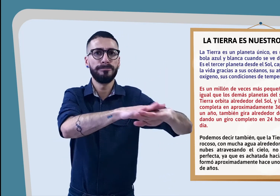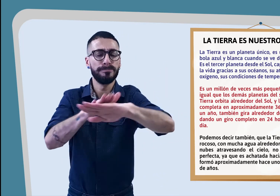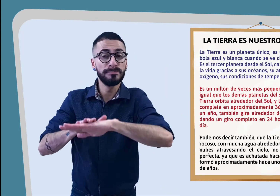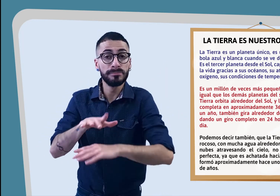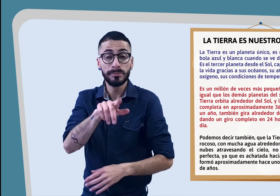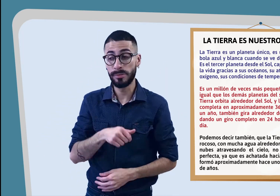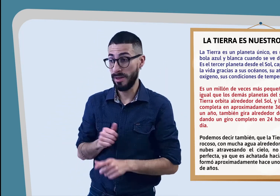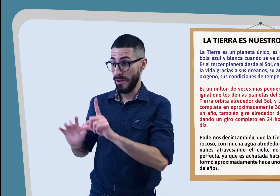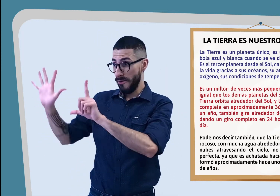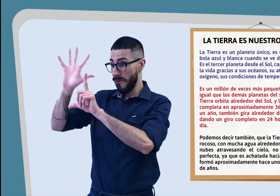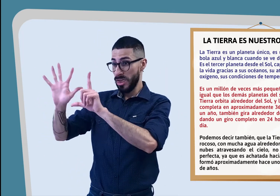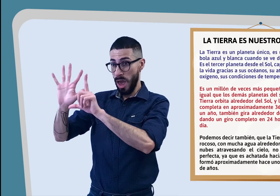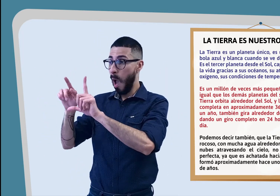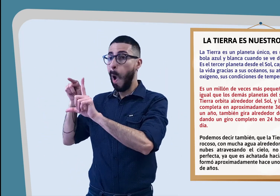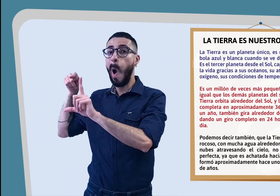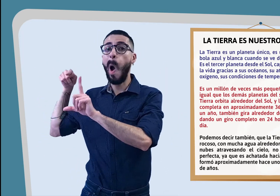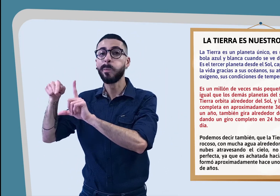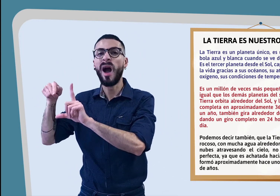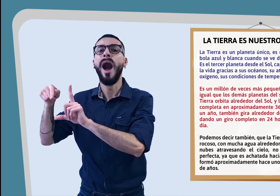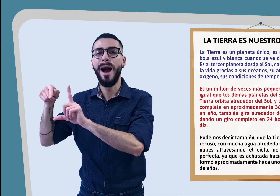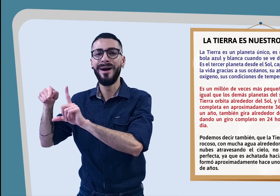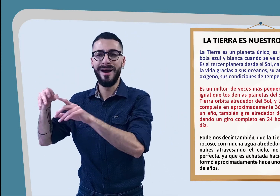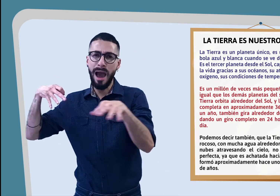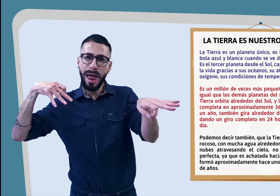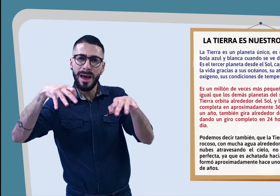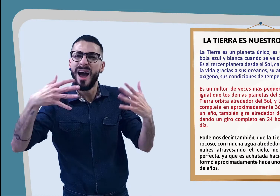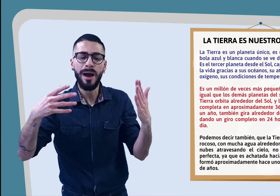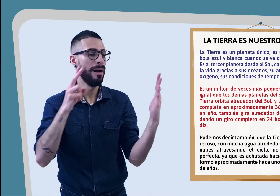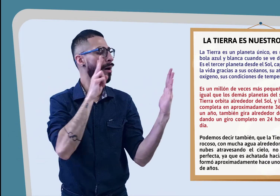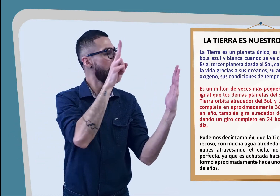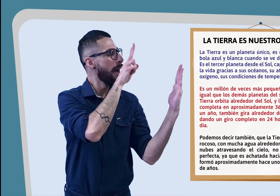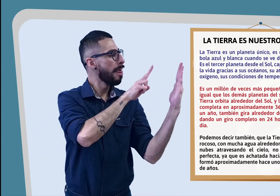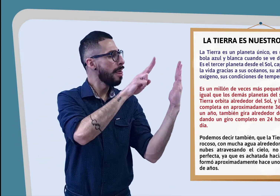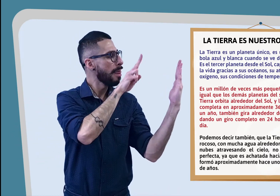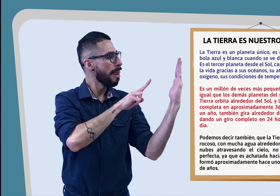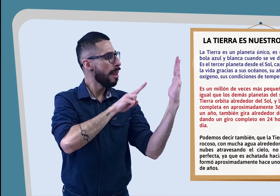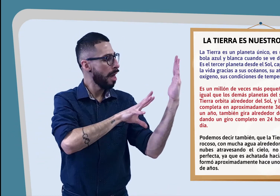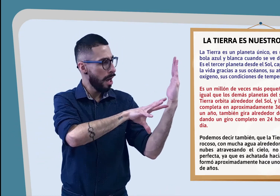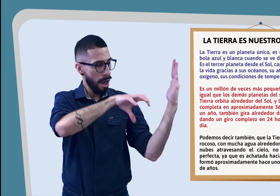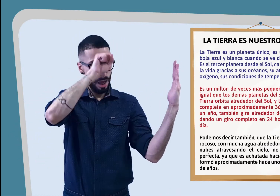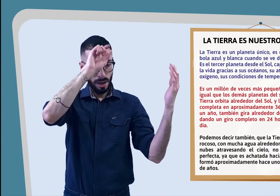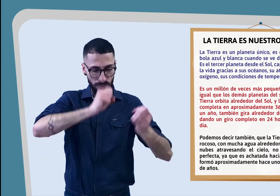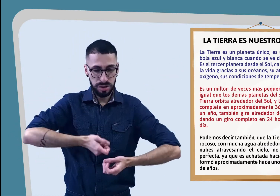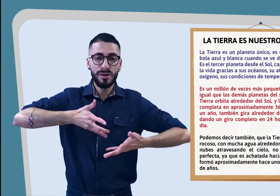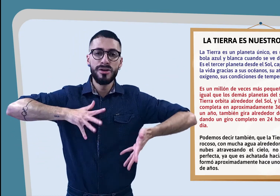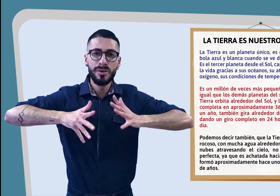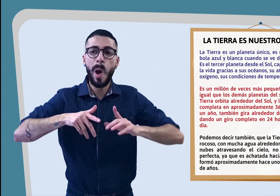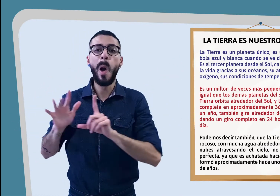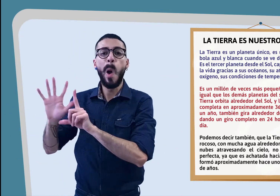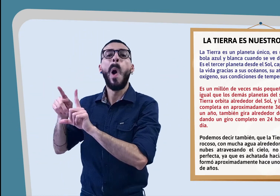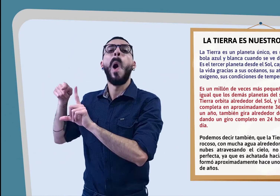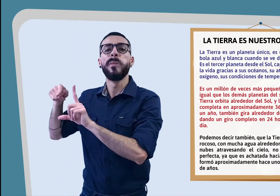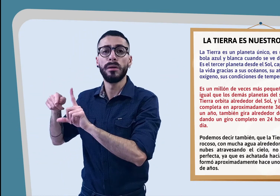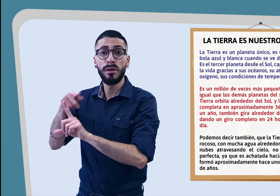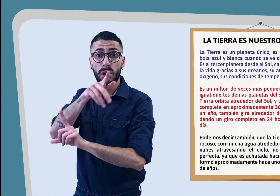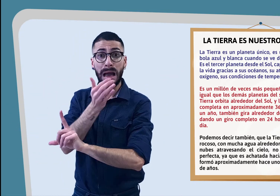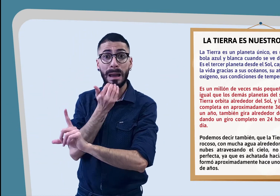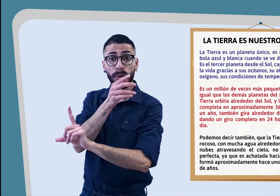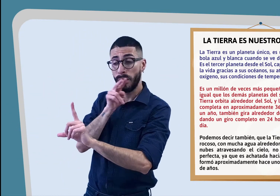Los videos que hemos visto los ayudan a comprender la lectura y expresar en lengua de señas los textos,